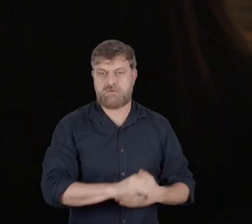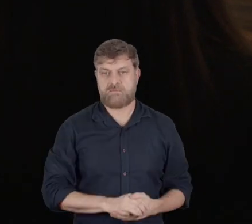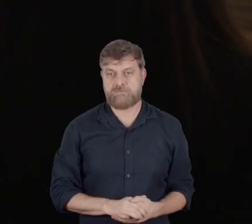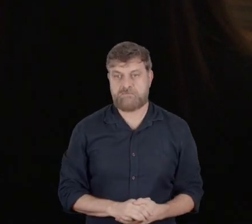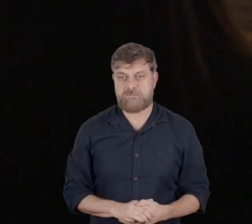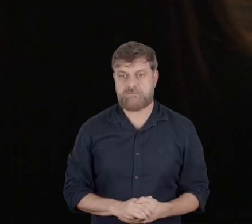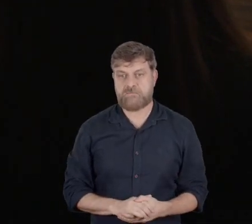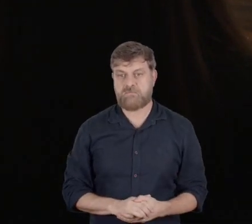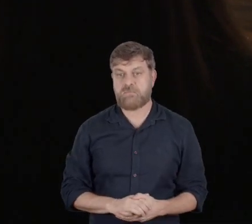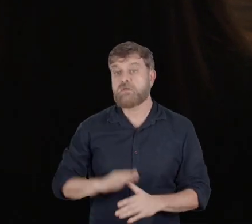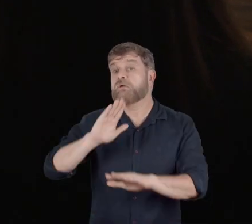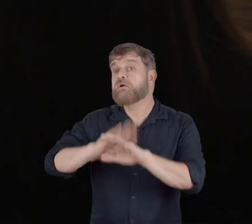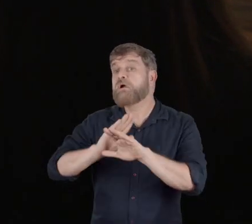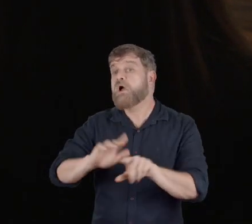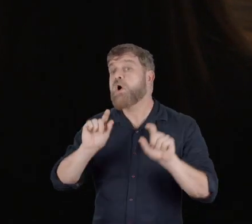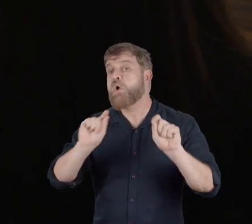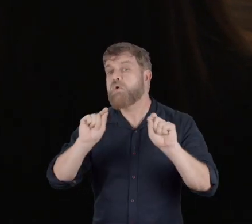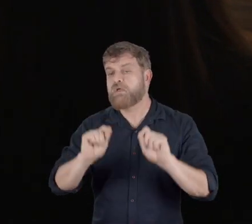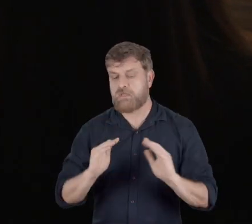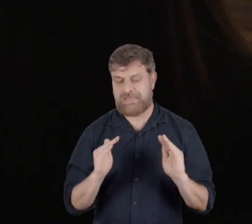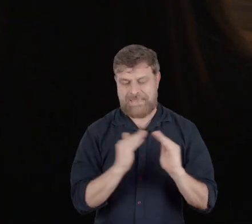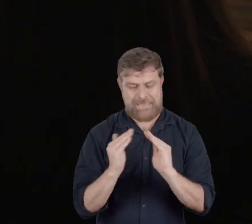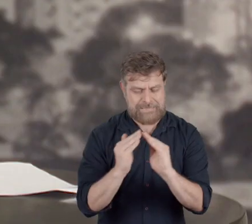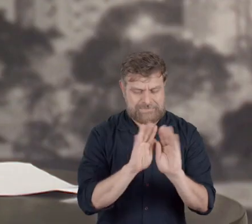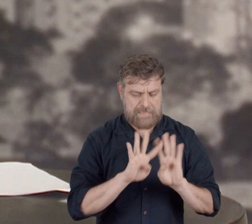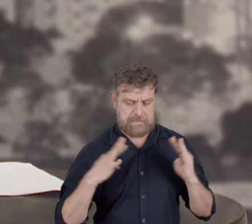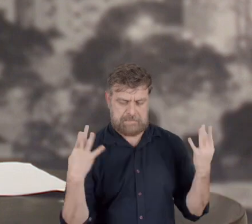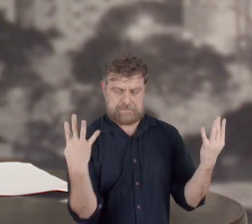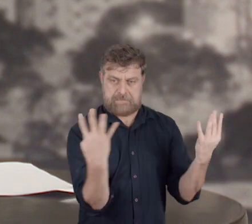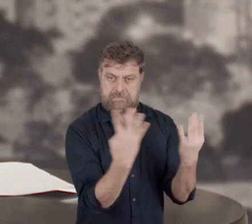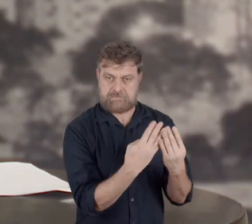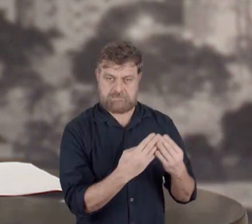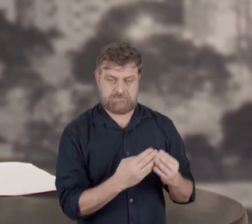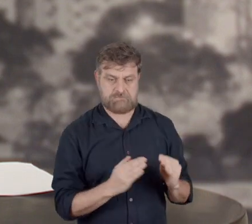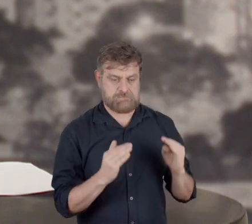O que a gente tem feito? Uma vida de condomínio, uma vida de gueto…